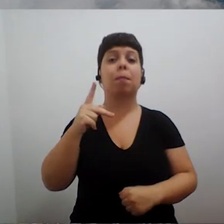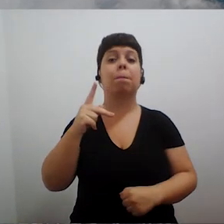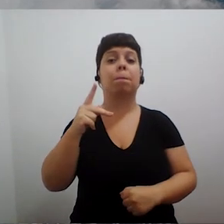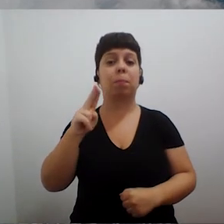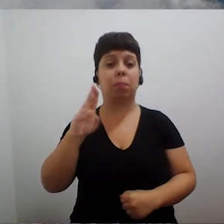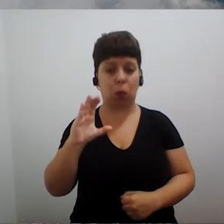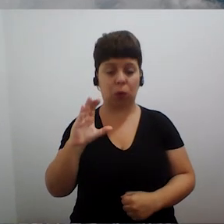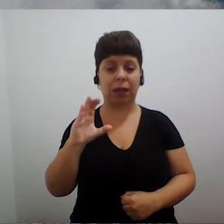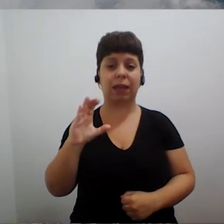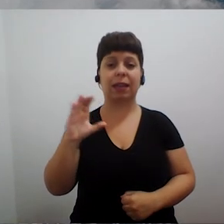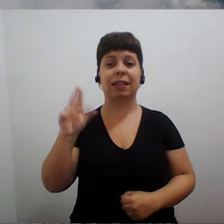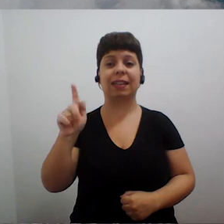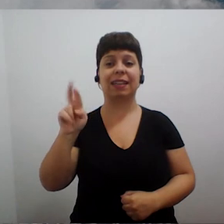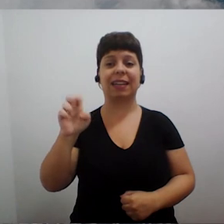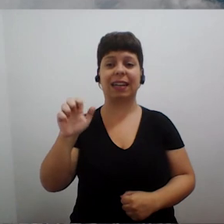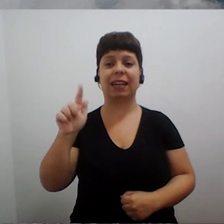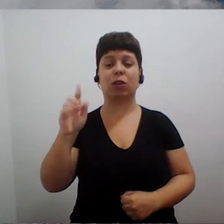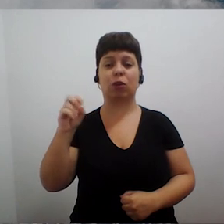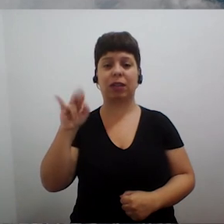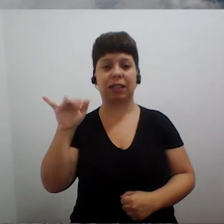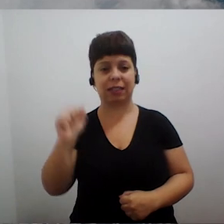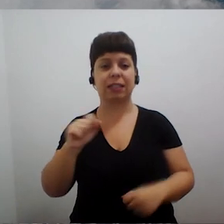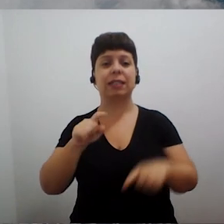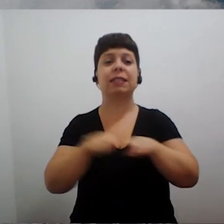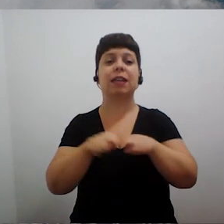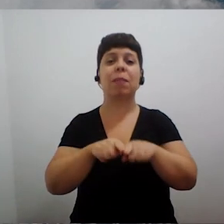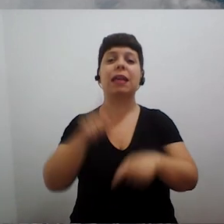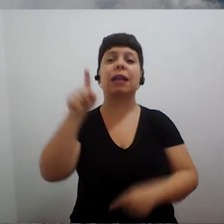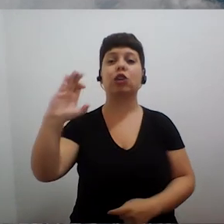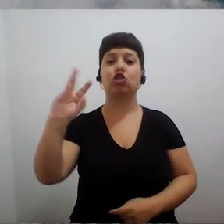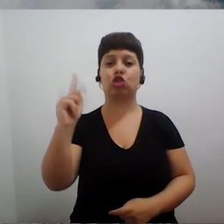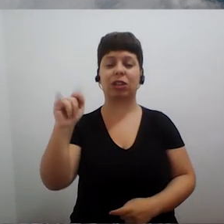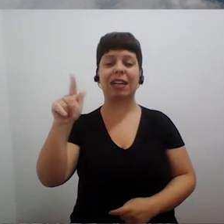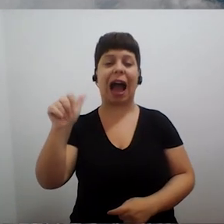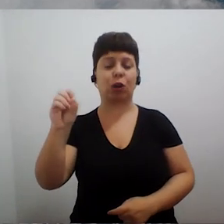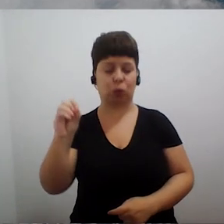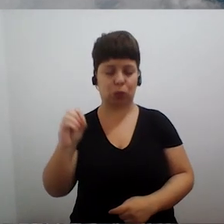e pós-doutorado em teologia na Lutheran School of Theology de Chicago